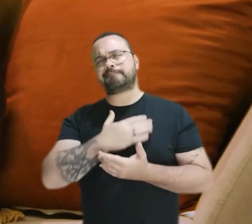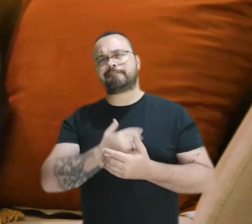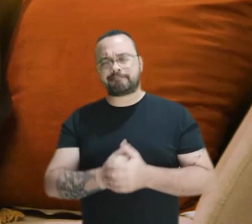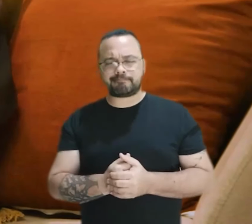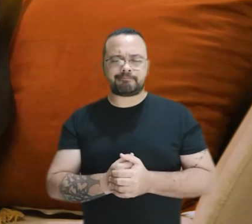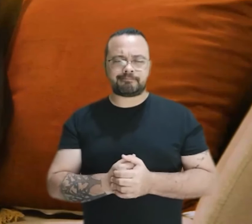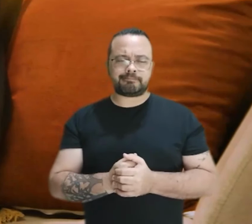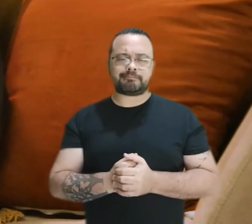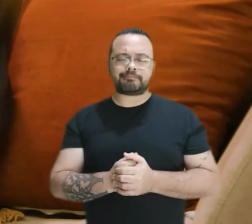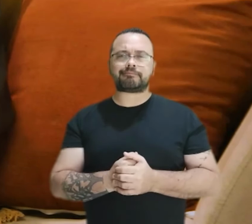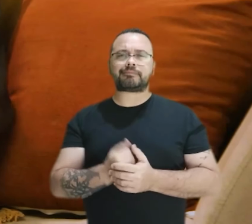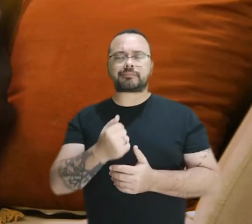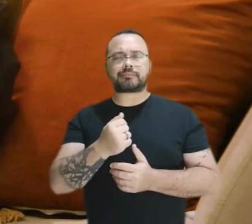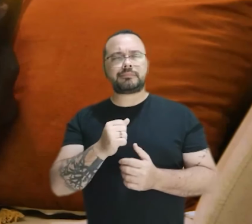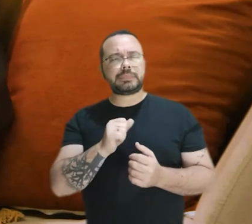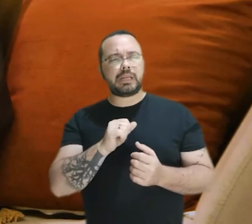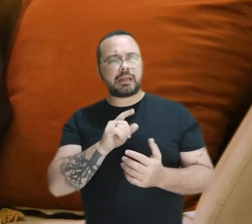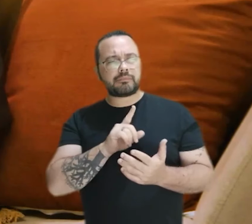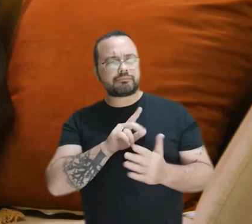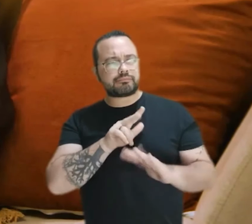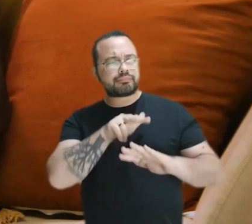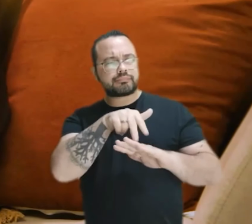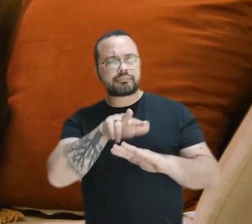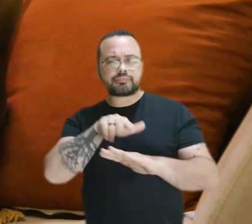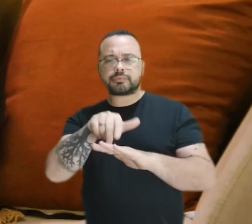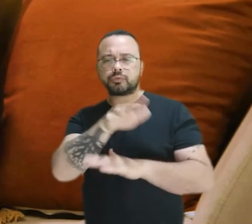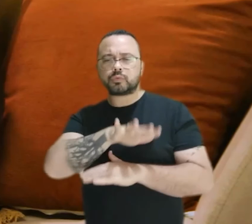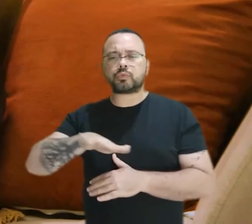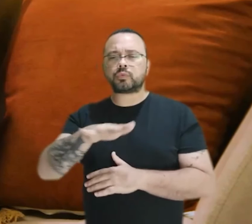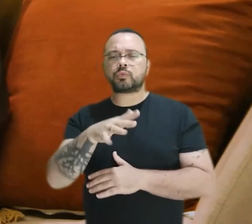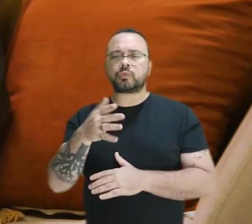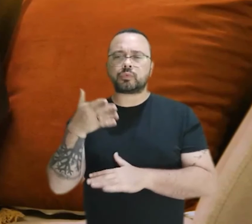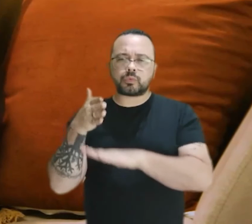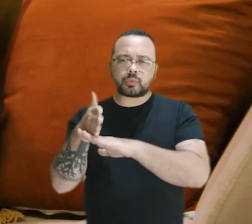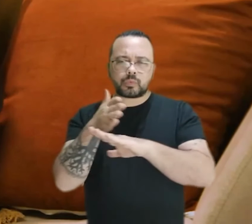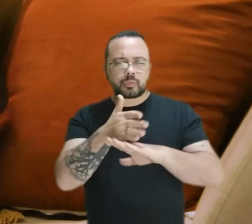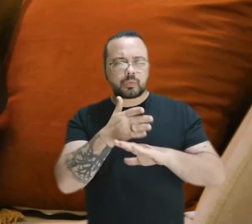Circular pelos lugares, acho que a questão da viagem, também, da viagem e dos deslocamentos